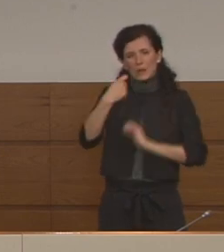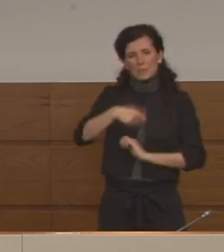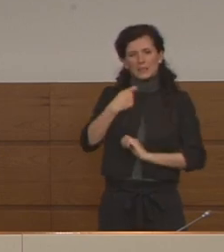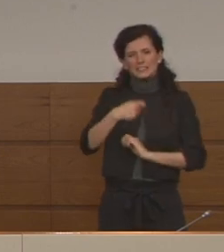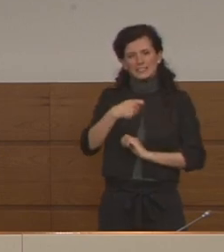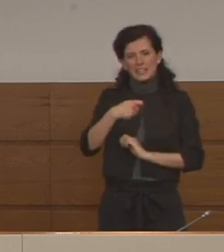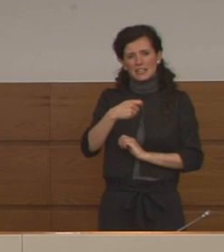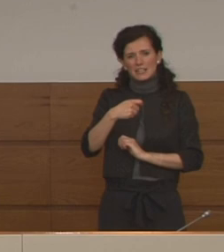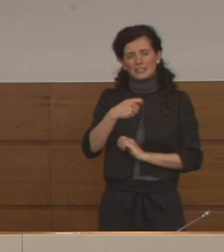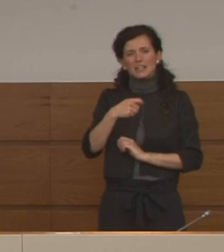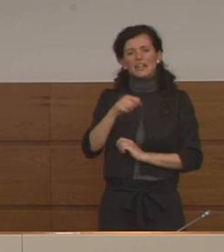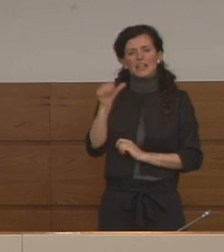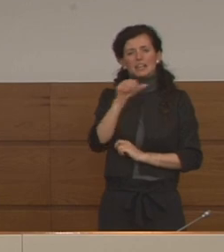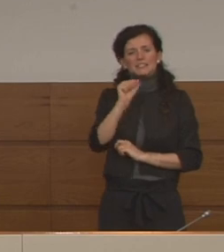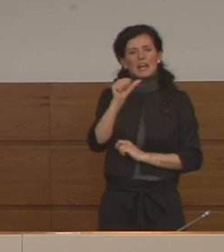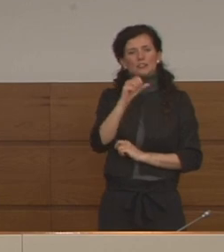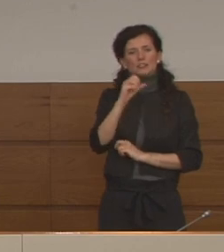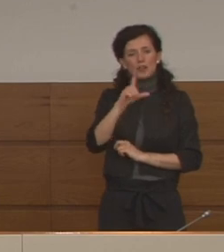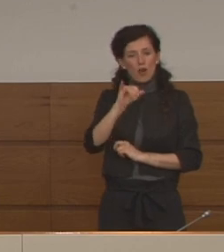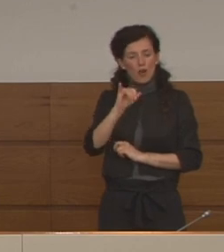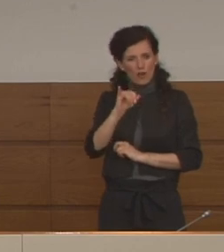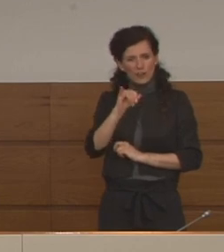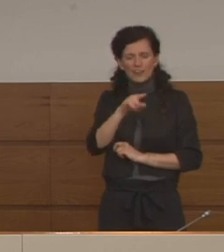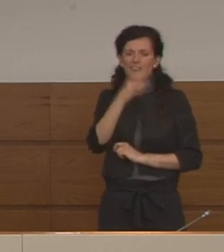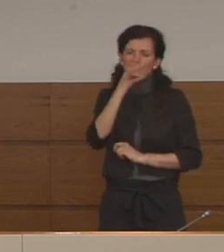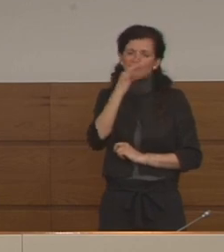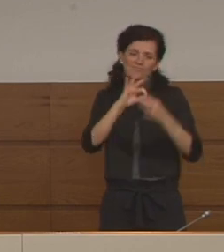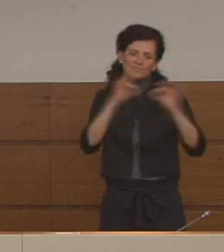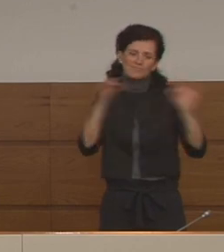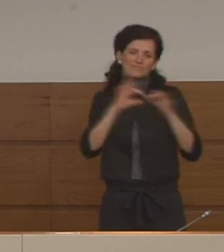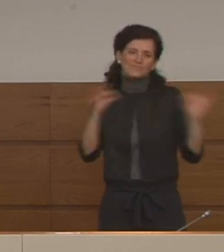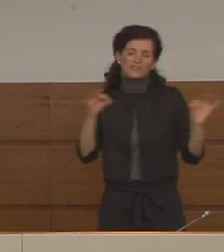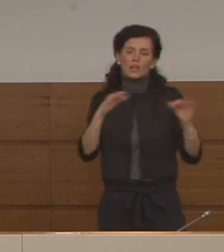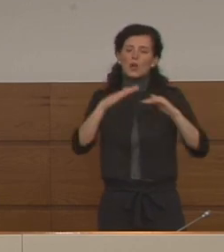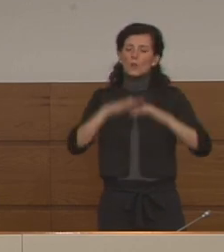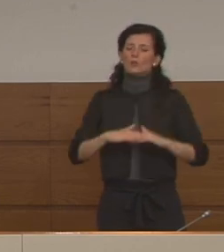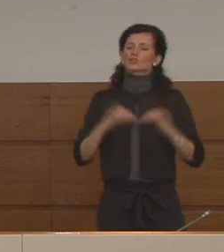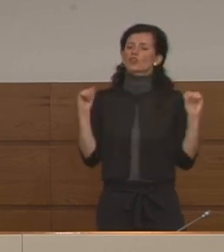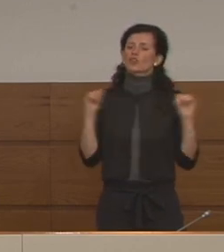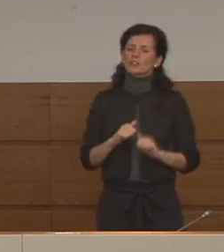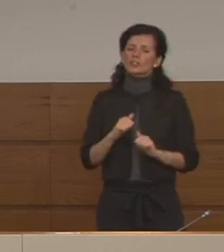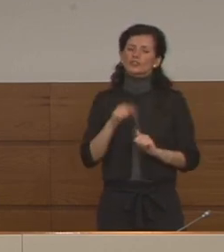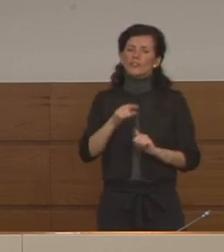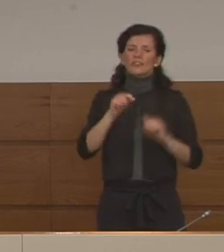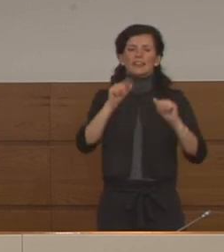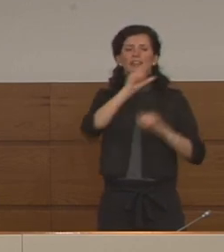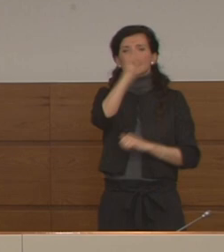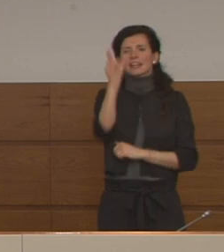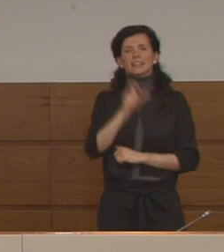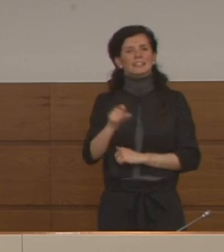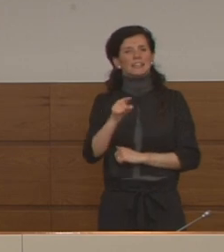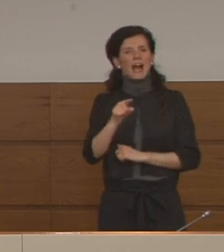definisce a te e alla Protezione Civile il cuore pulsante dell'Italia.